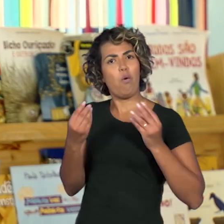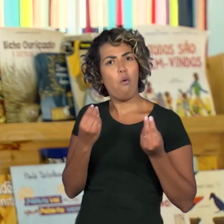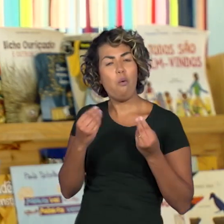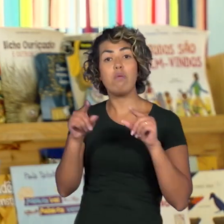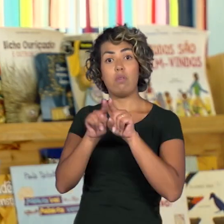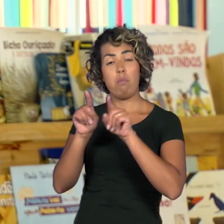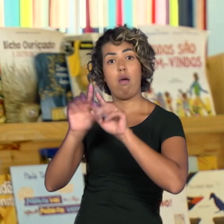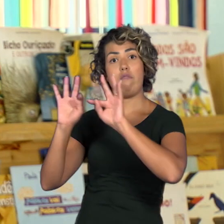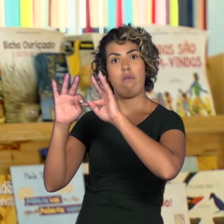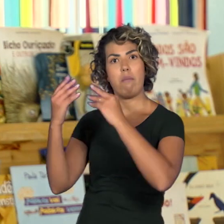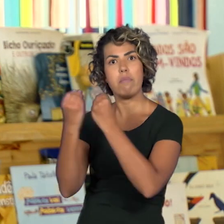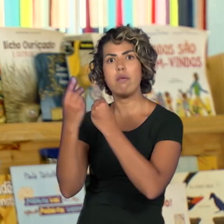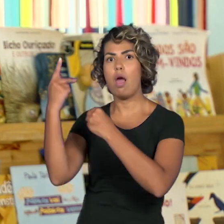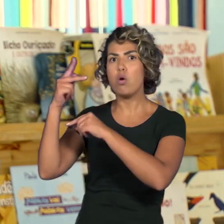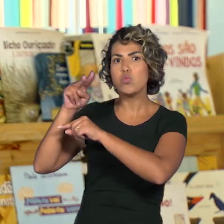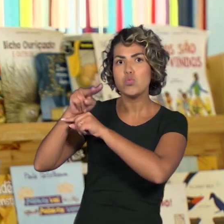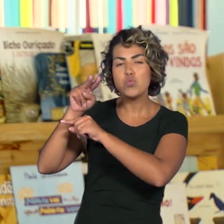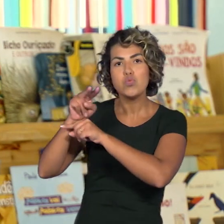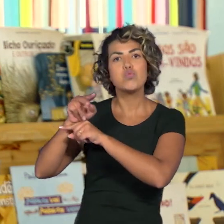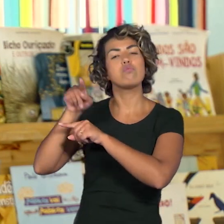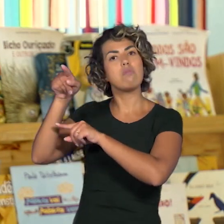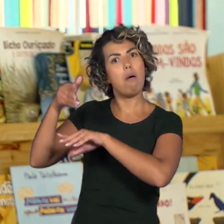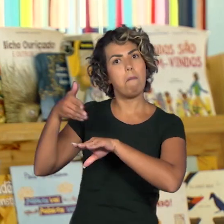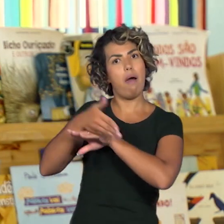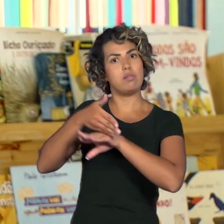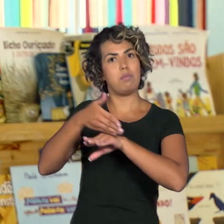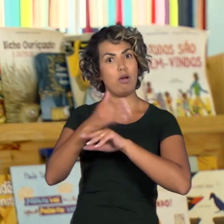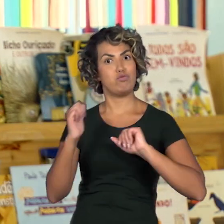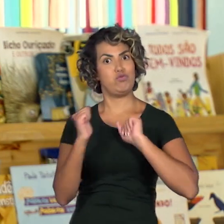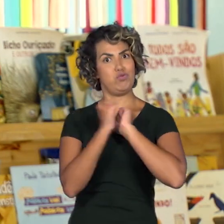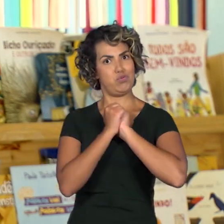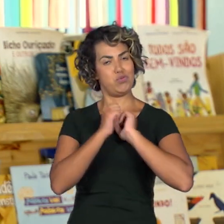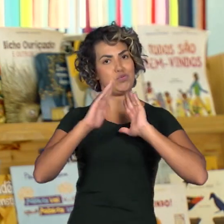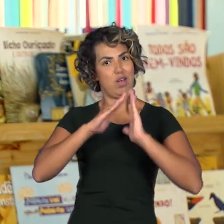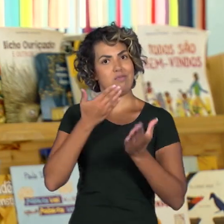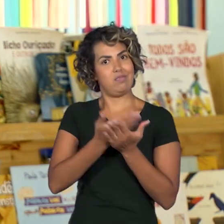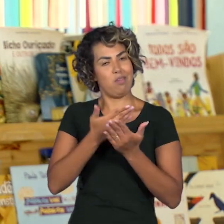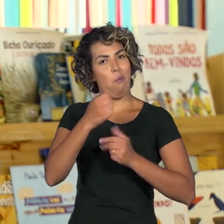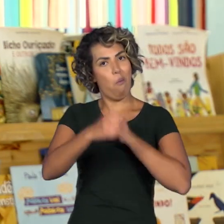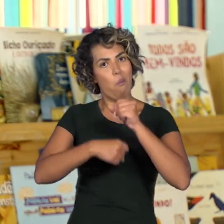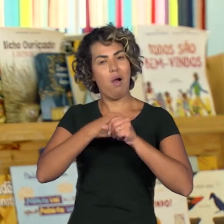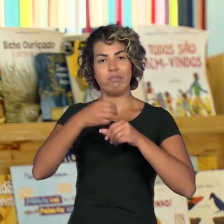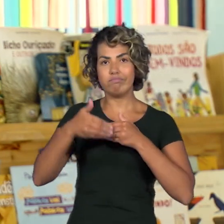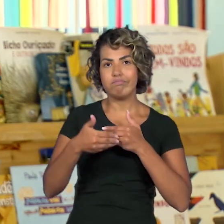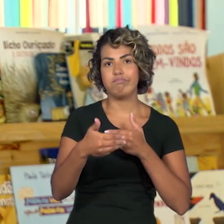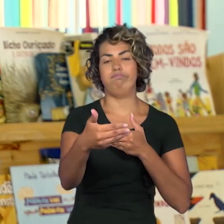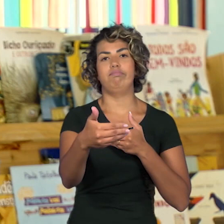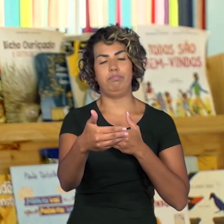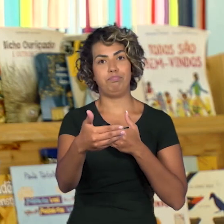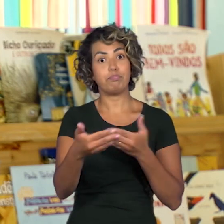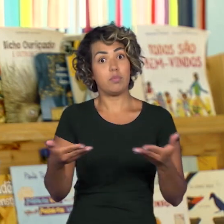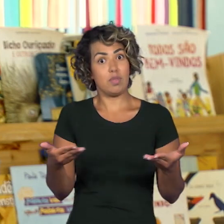A PARTICIPAÇÃO DE FAMILIARES, RESPONSÁVEIS NOS PROJETOS QUE ACONTECERÃO AO LONGO DESTE ANO.